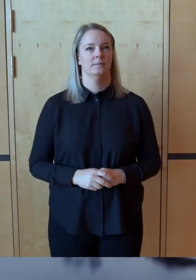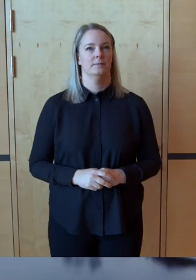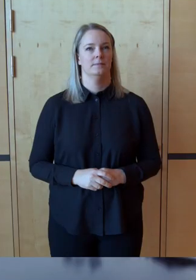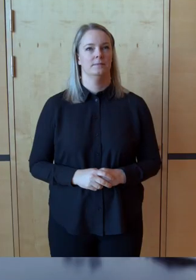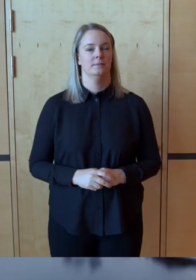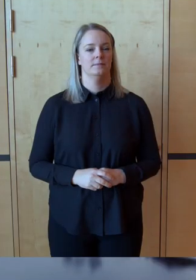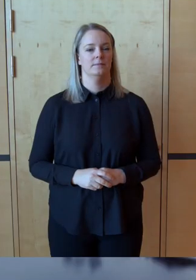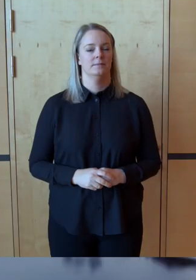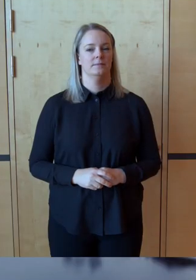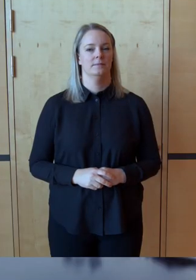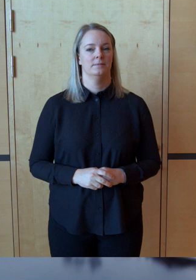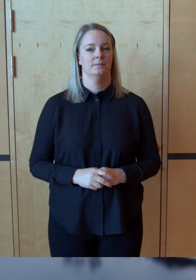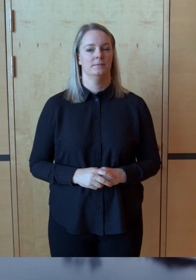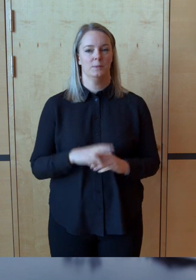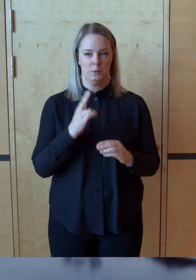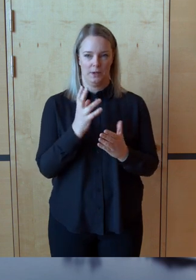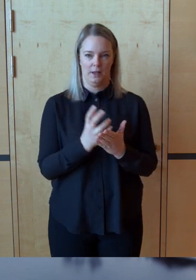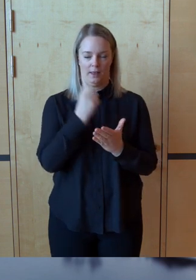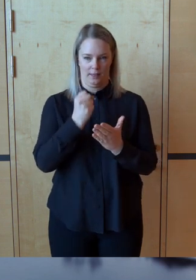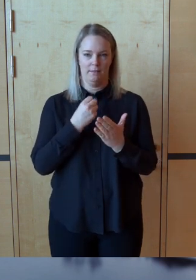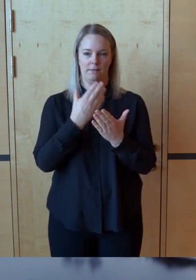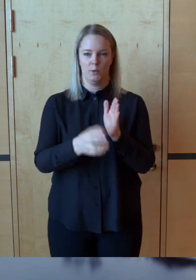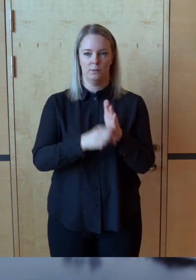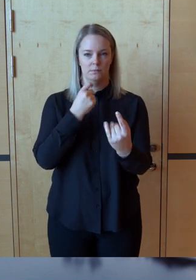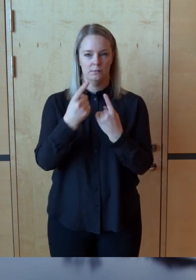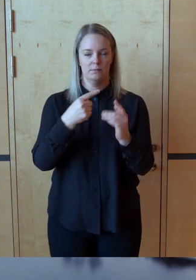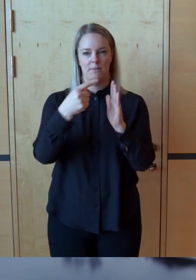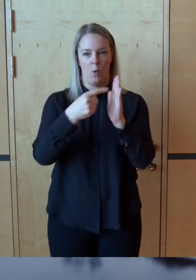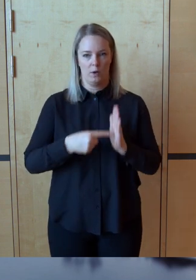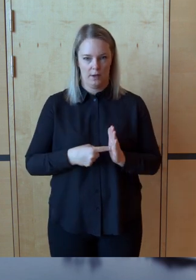Punkter räddningstjänstens lokalisering att vi behöver fattat beslut